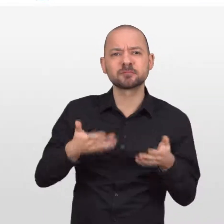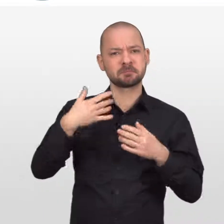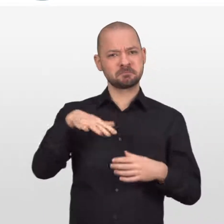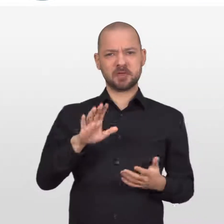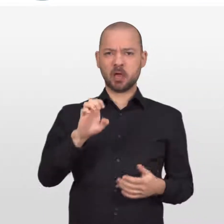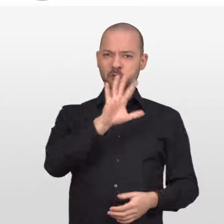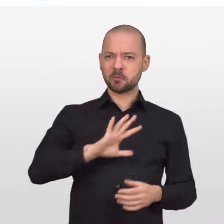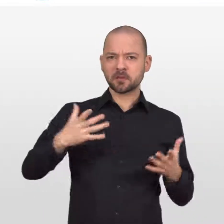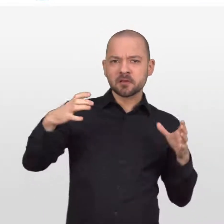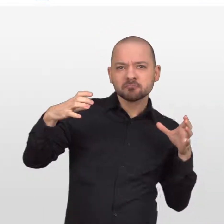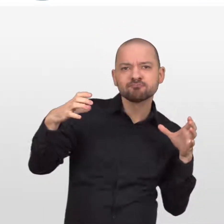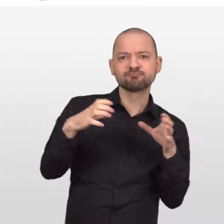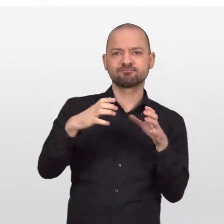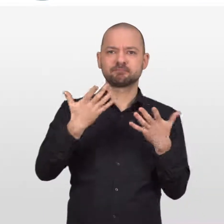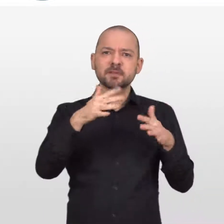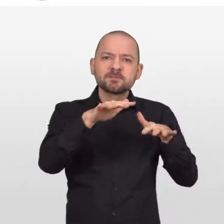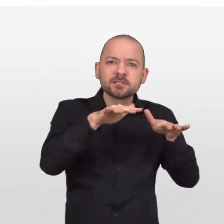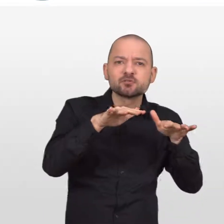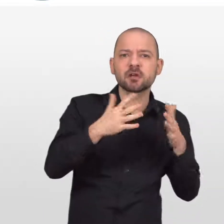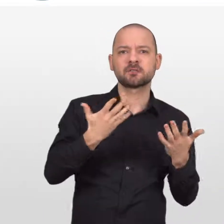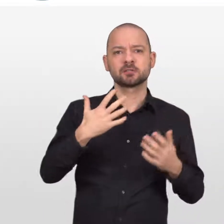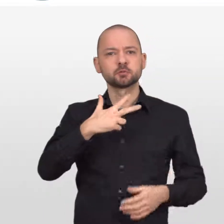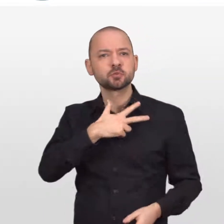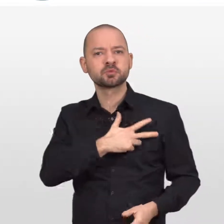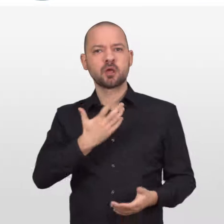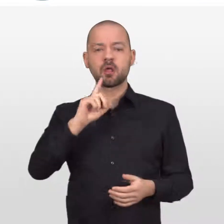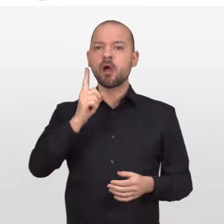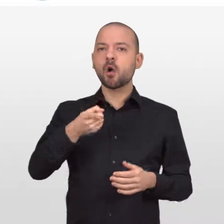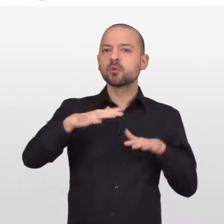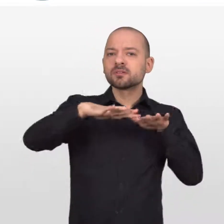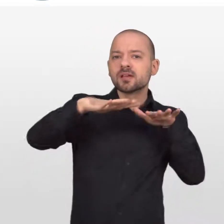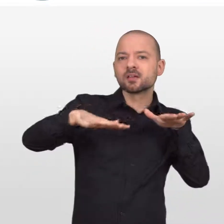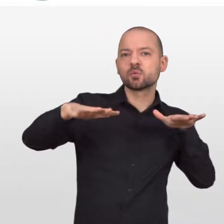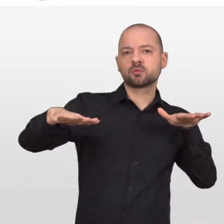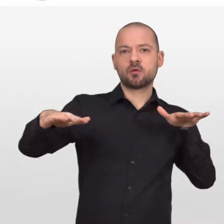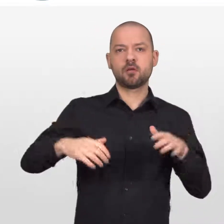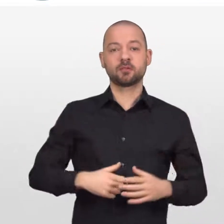den wirtschaftlichen, sozialen und territorialen Zusammenhalt in Europa. hospodářskou, sociální a územní soudržnost v Evropě.